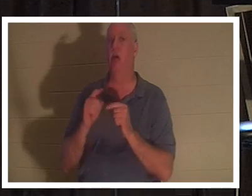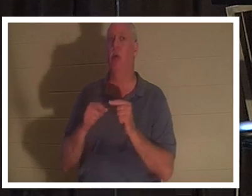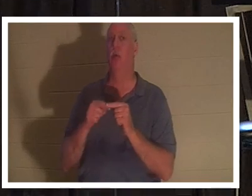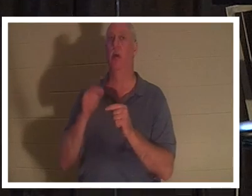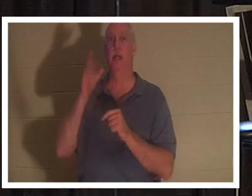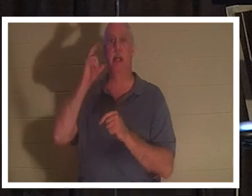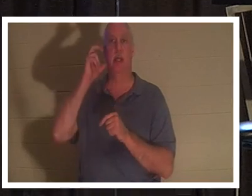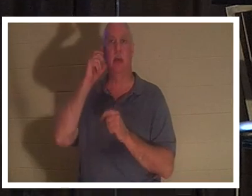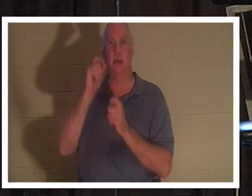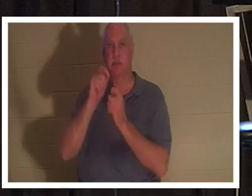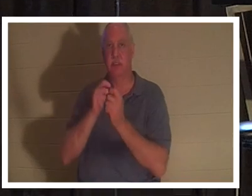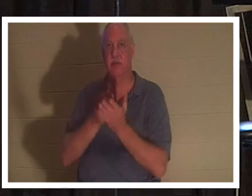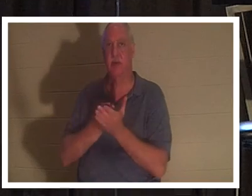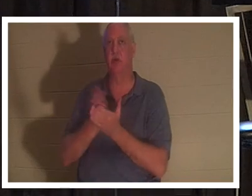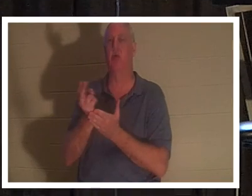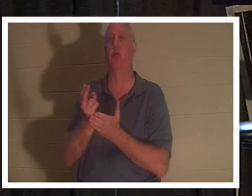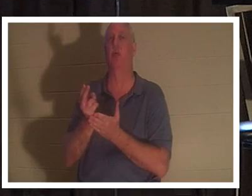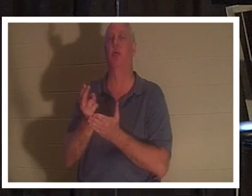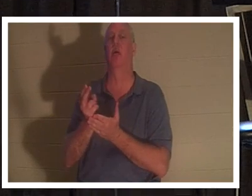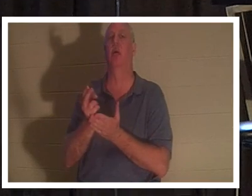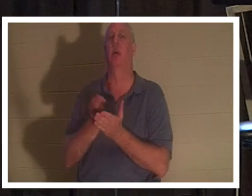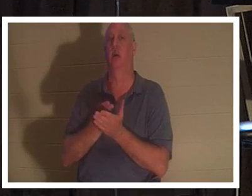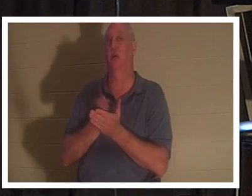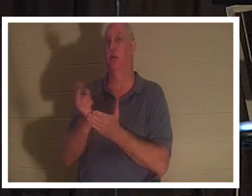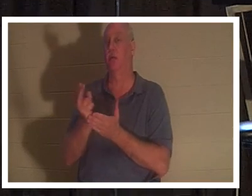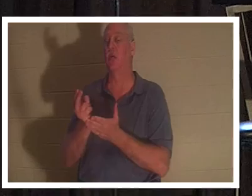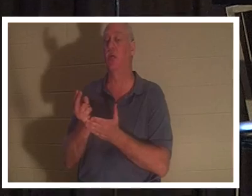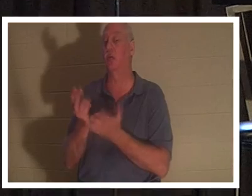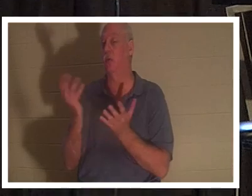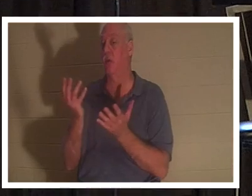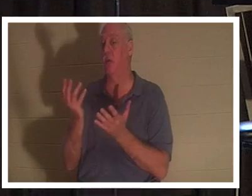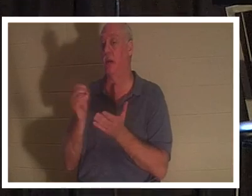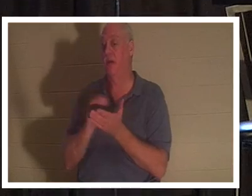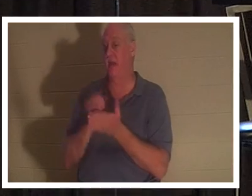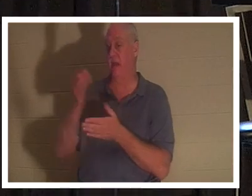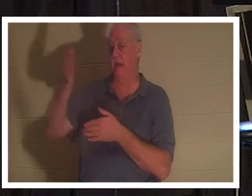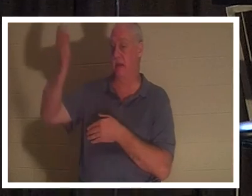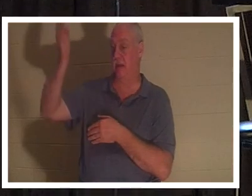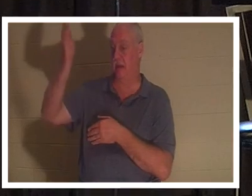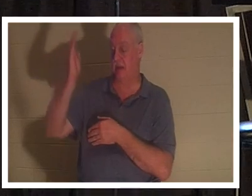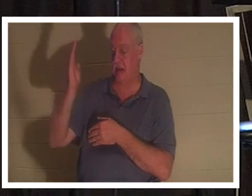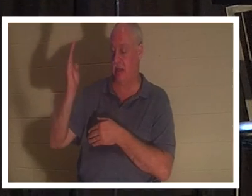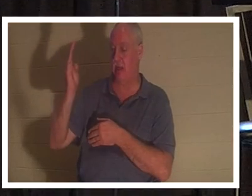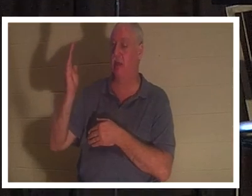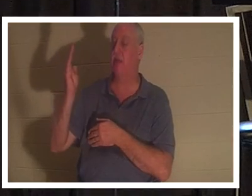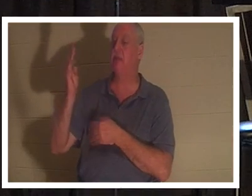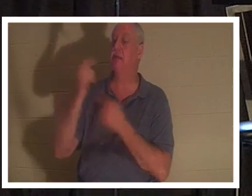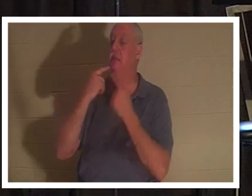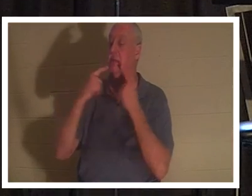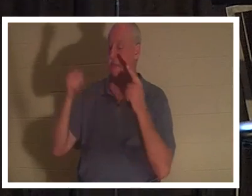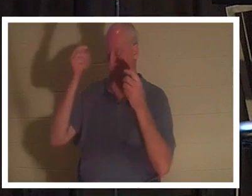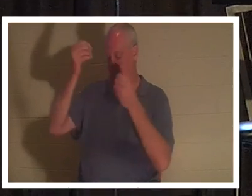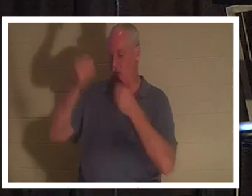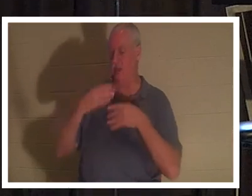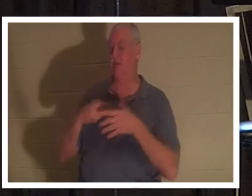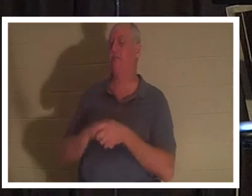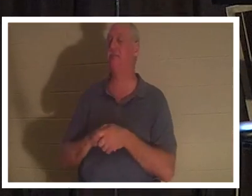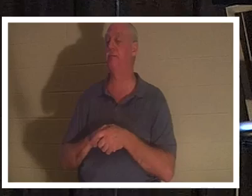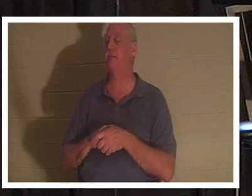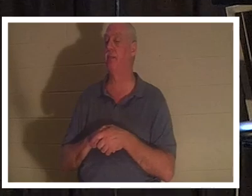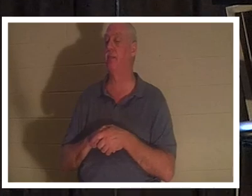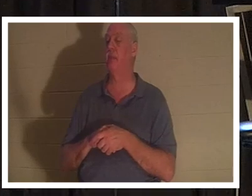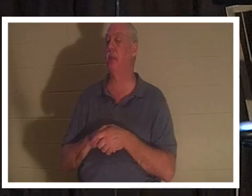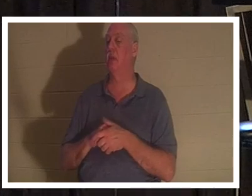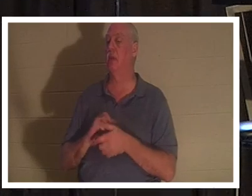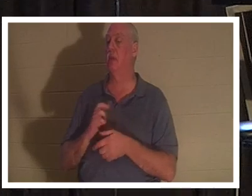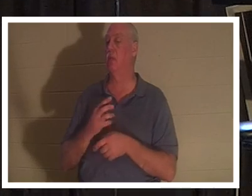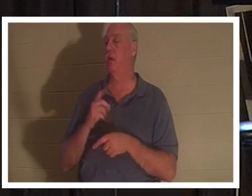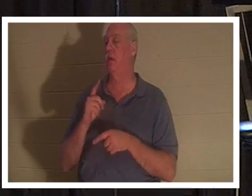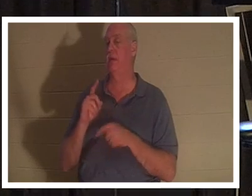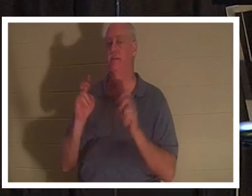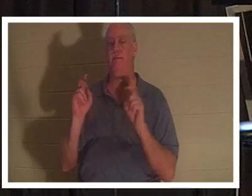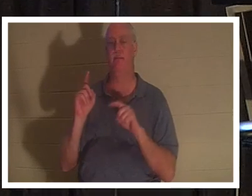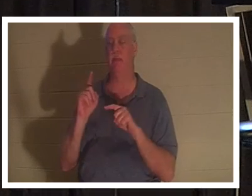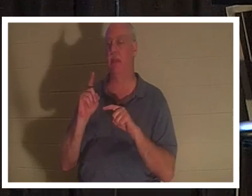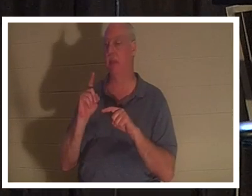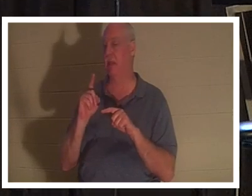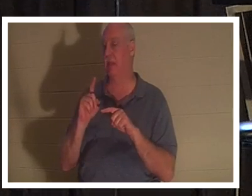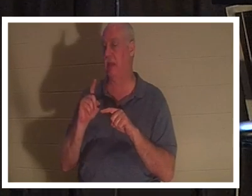。神对我们说的真理是，我们无法攀登善行的阶梯到达天堂，